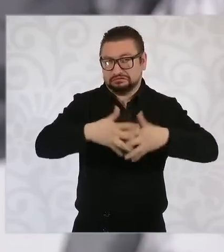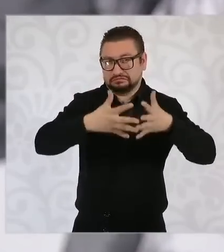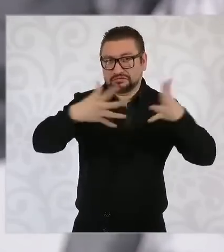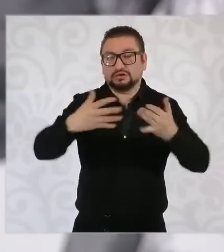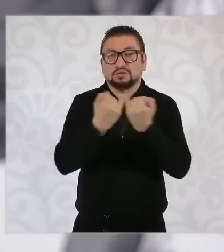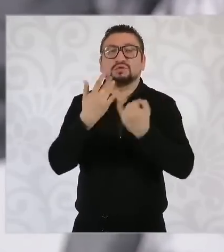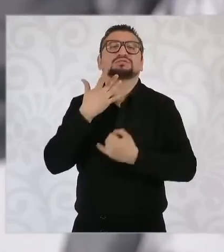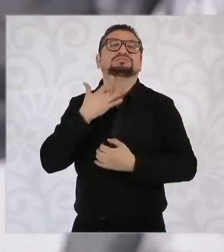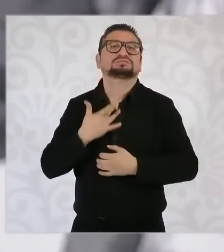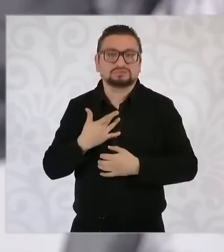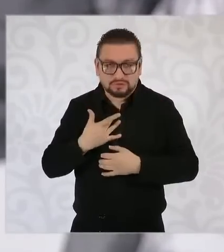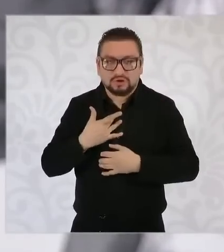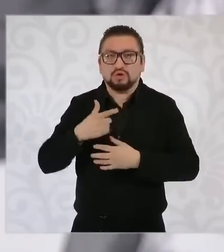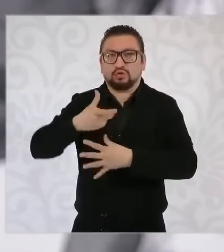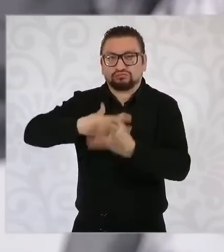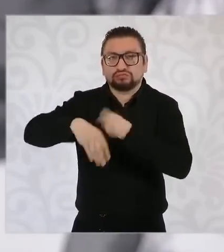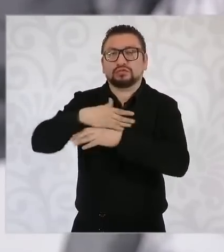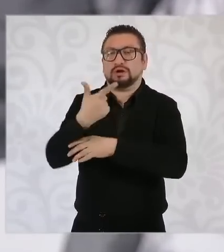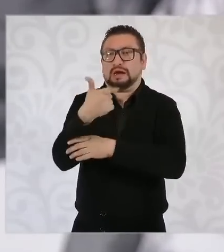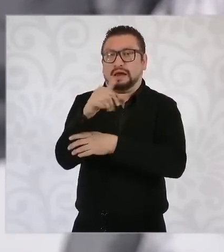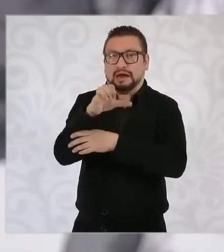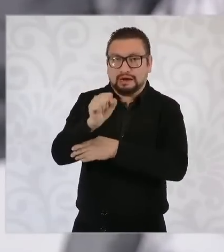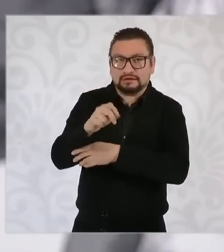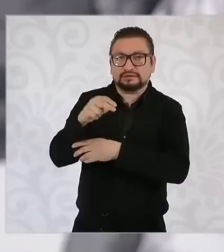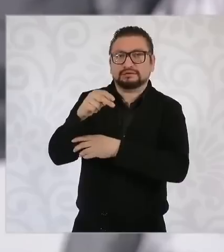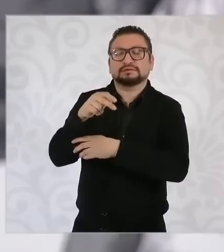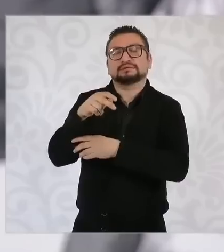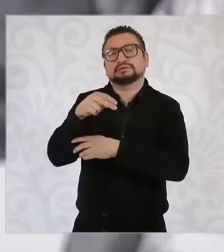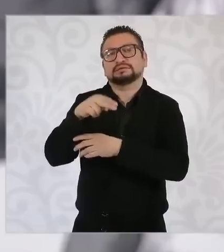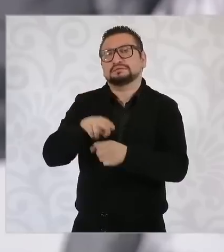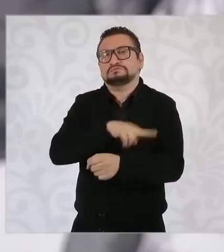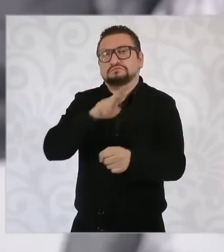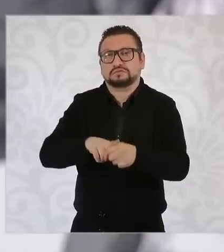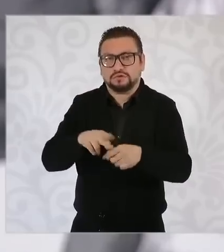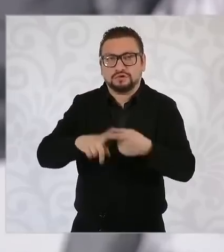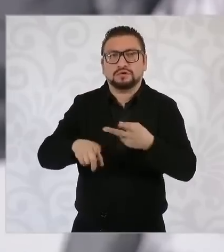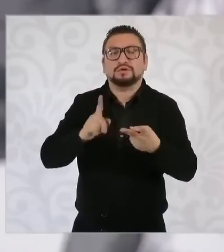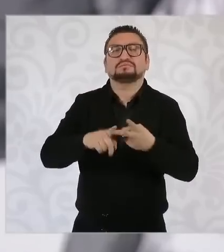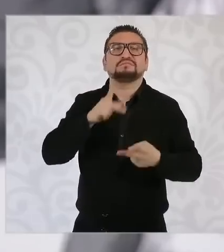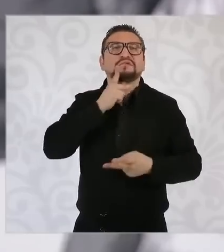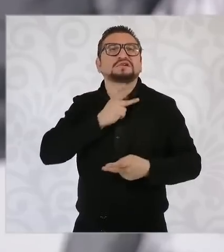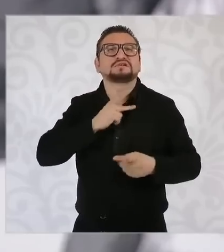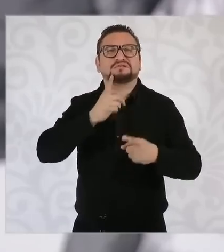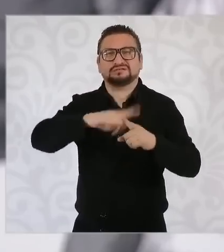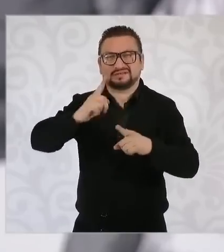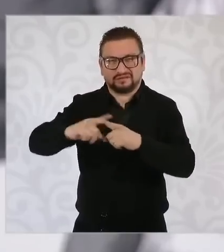la cadena productiva de gas natural petrolíferos petroquímicos así como el establecimiento de